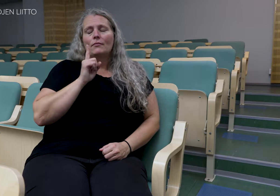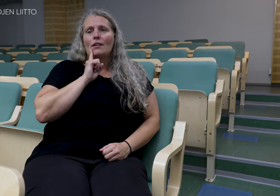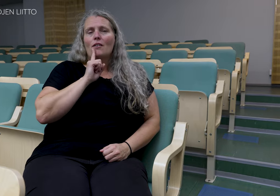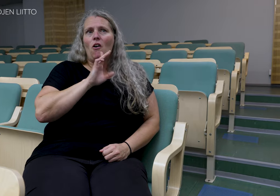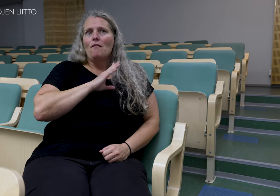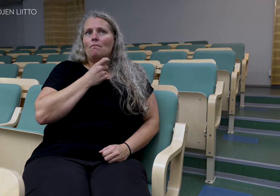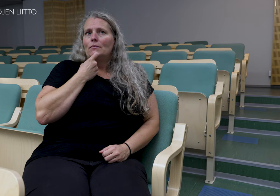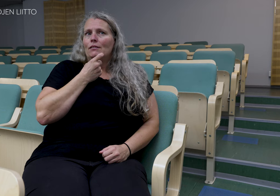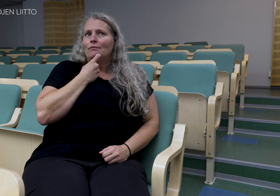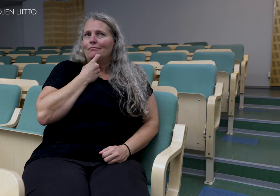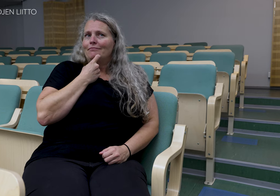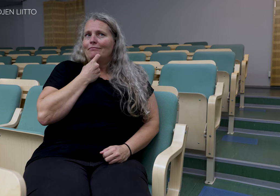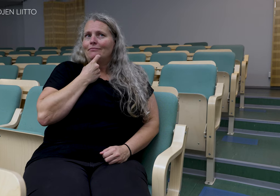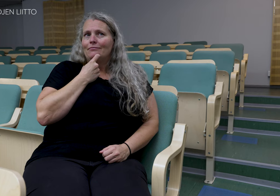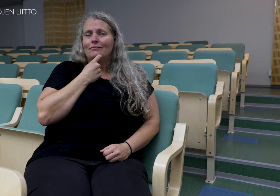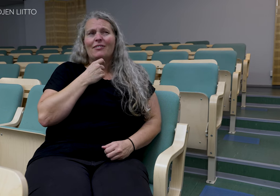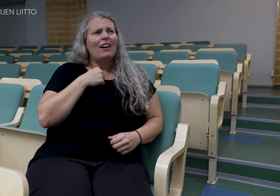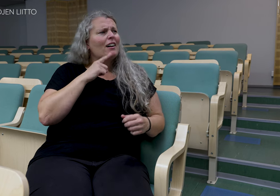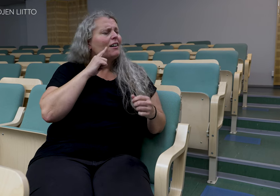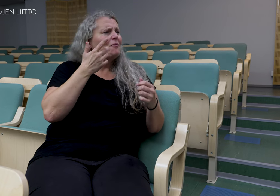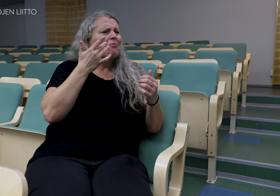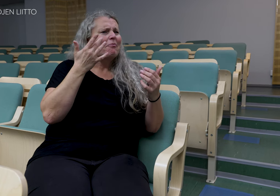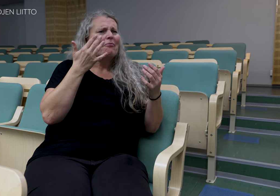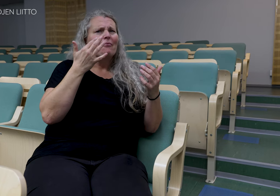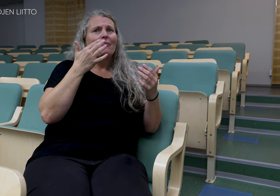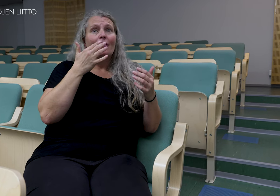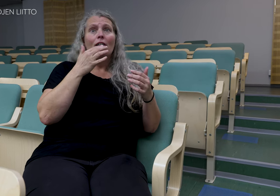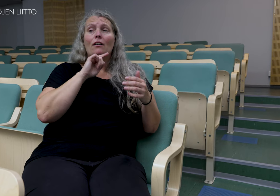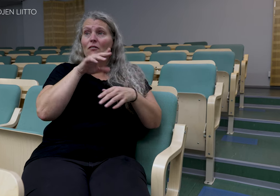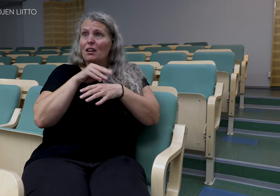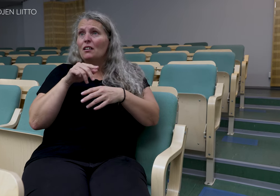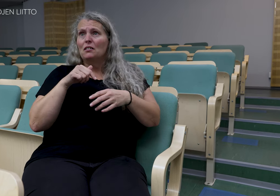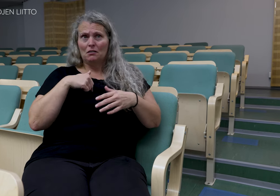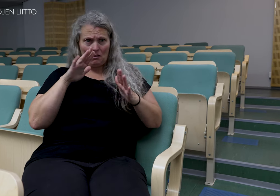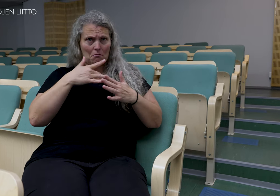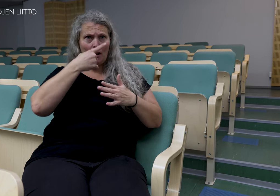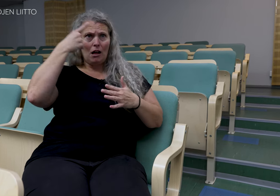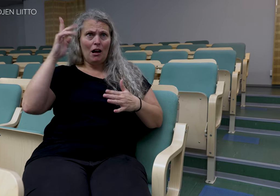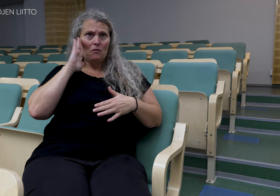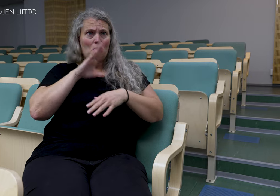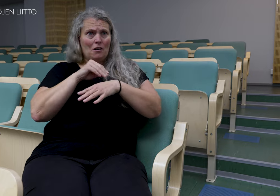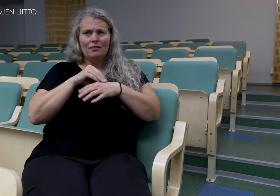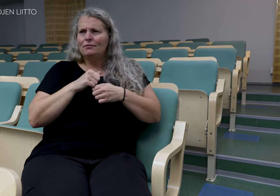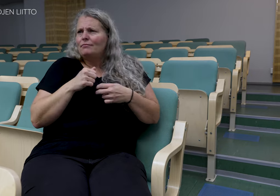Olen aina tuntenut itseni suomalaiseksi. Vaikka olenkin asunut Ruotsissa jo vuosikaudet, -